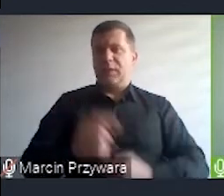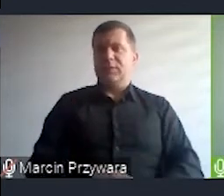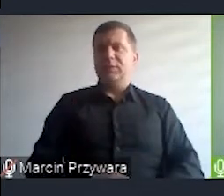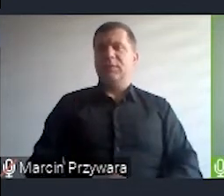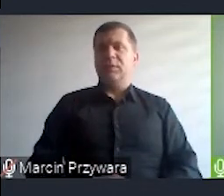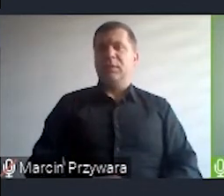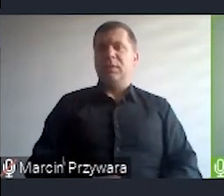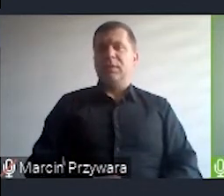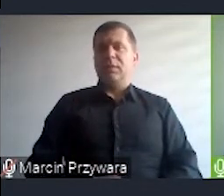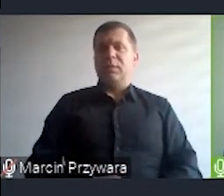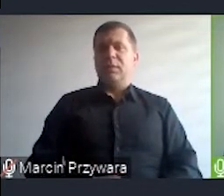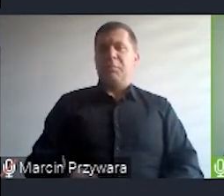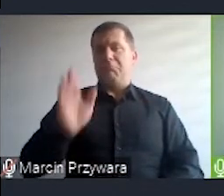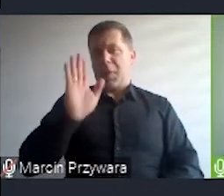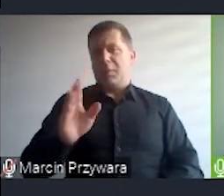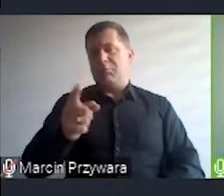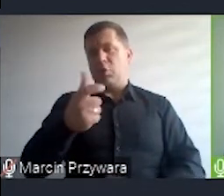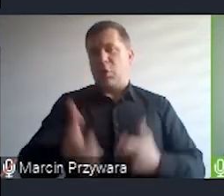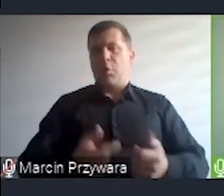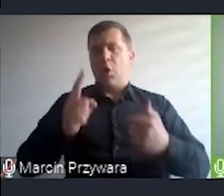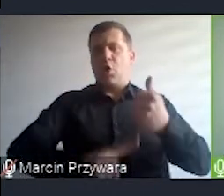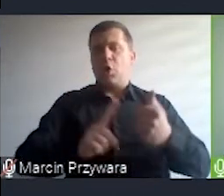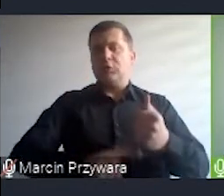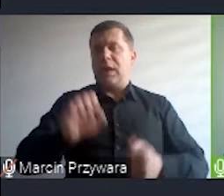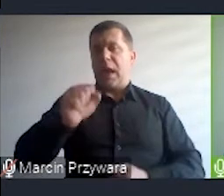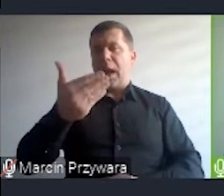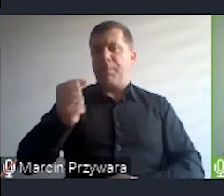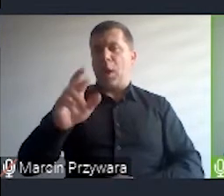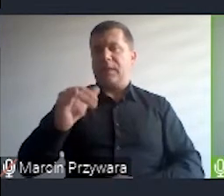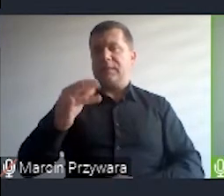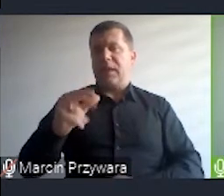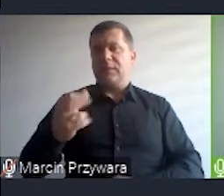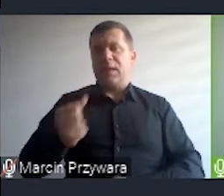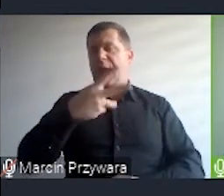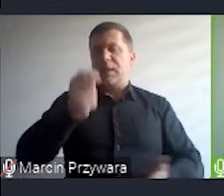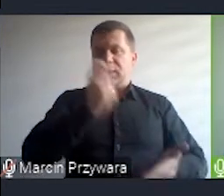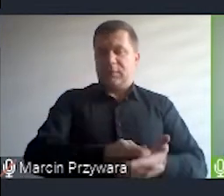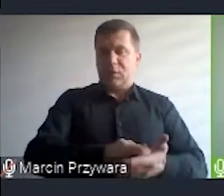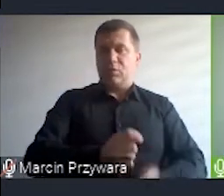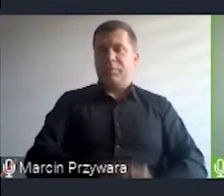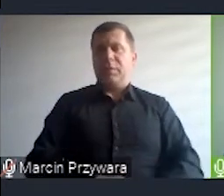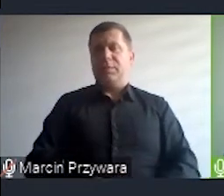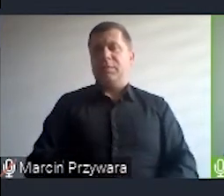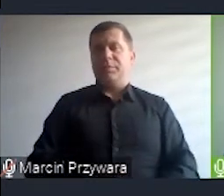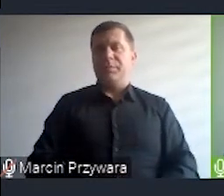kiedy Państwu przychodzi rozliczać amortyzację, a nie zakup środka trwałego.